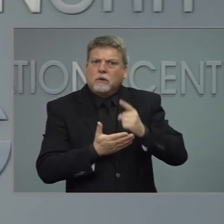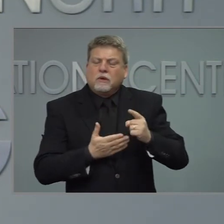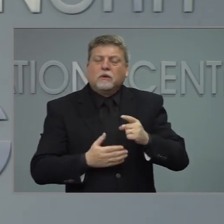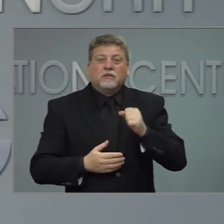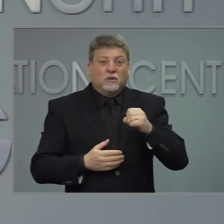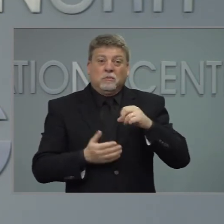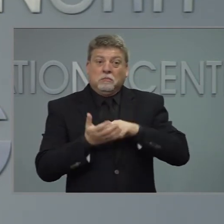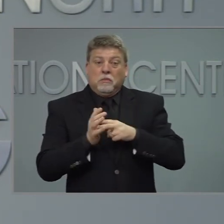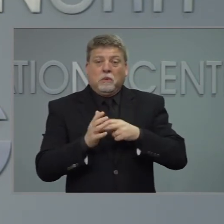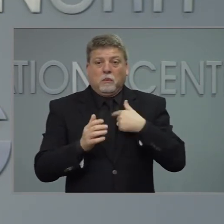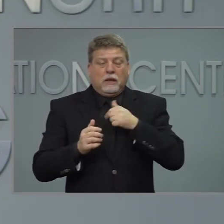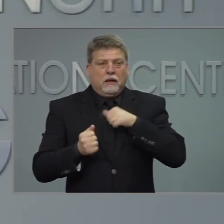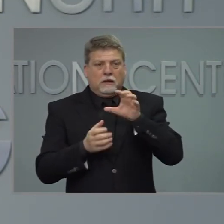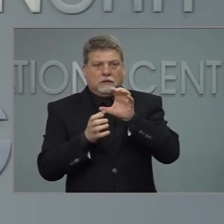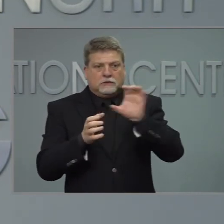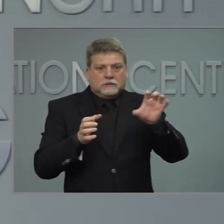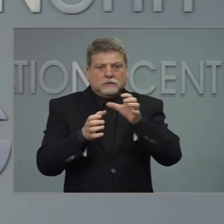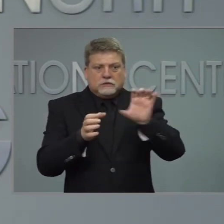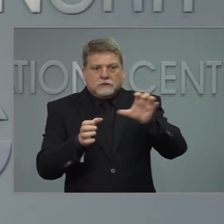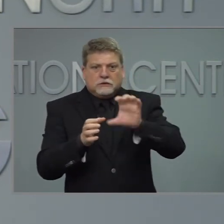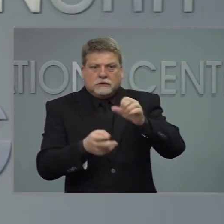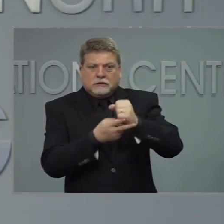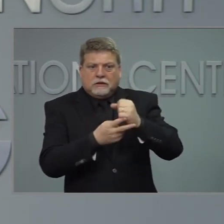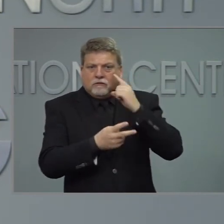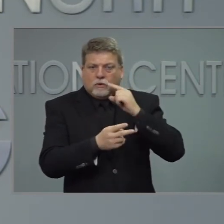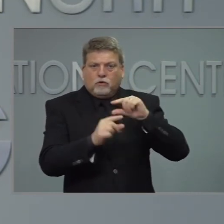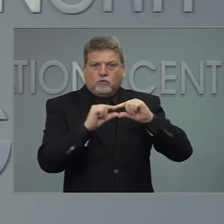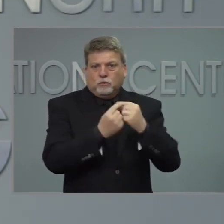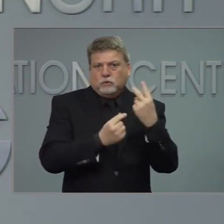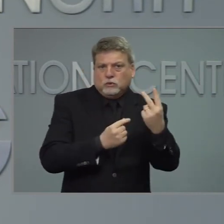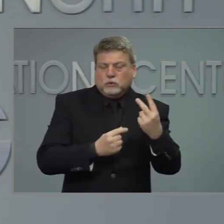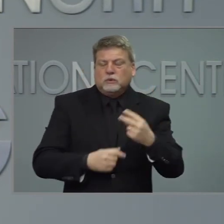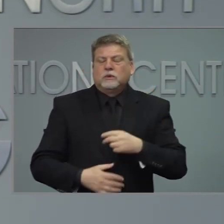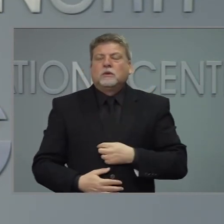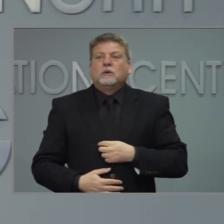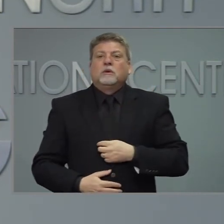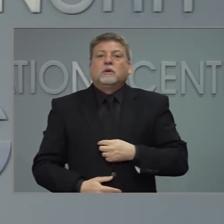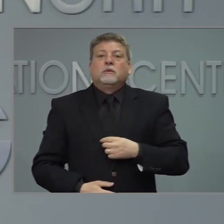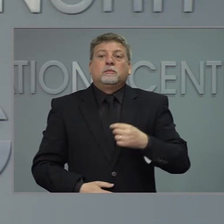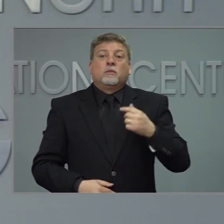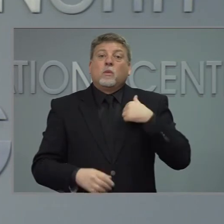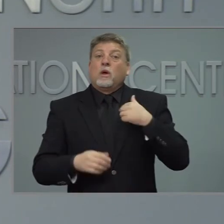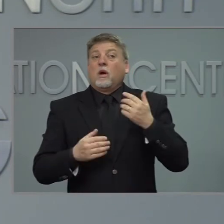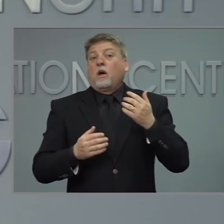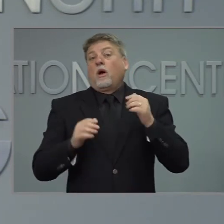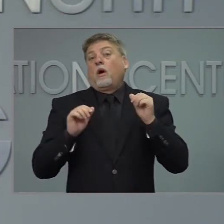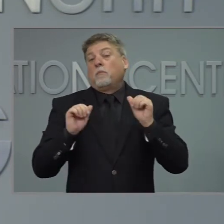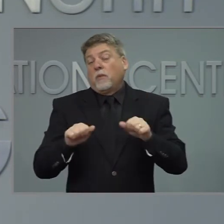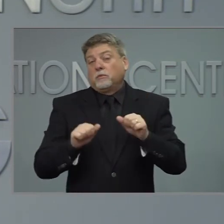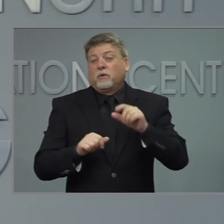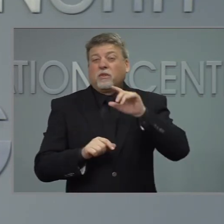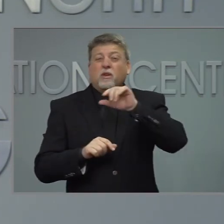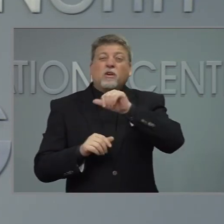y la la Administración del presidente para el en la aumentado. Tenemos el potencial